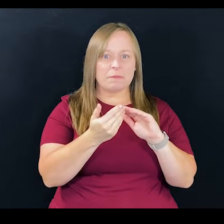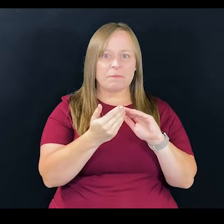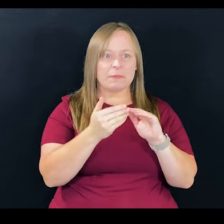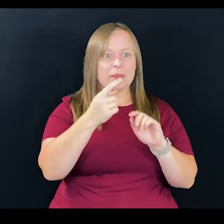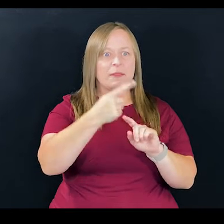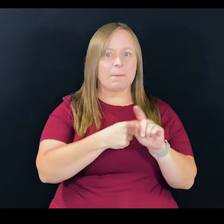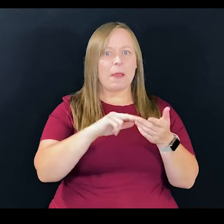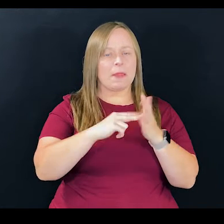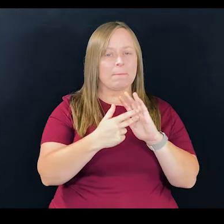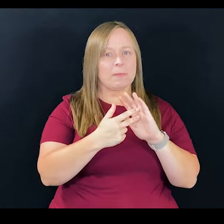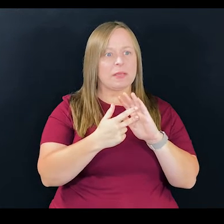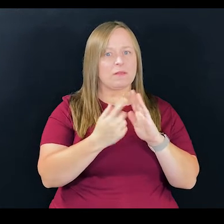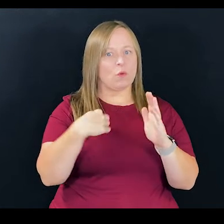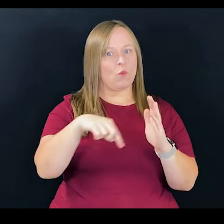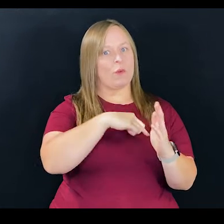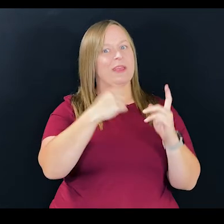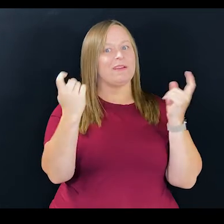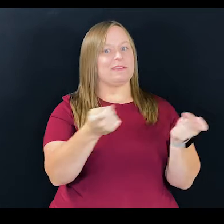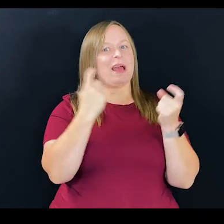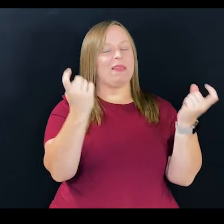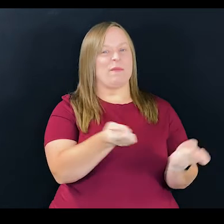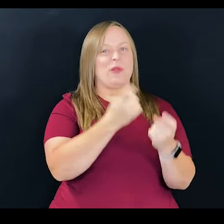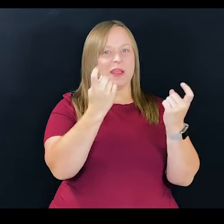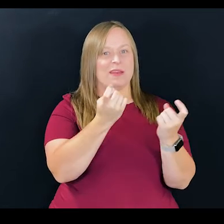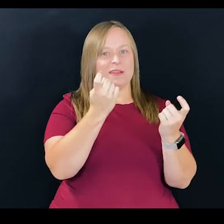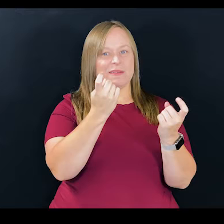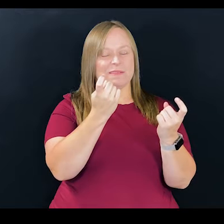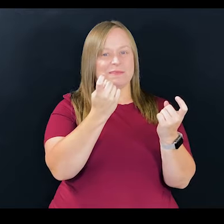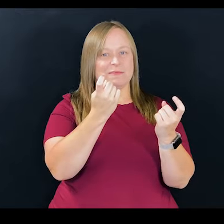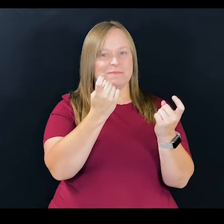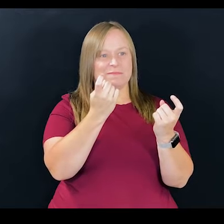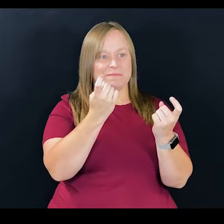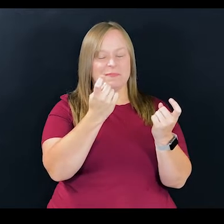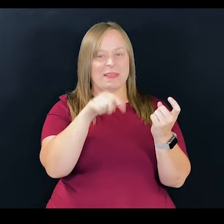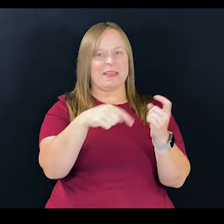y este mes significa que nosotros somos celebrados